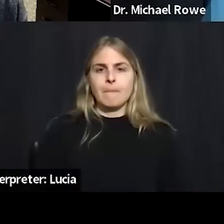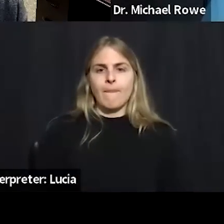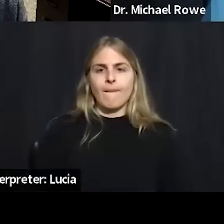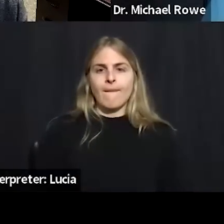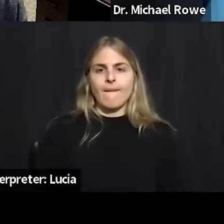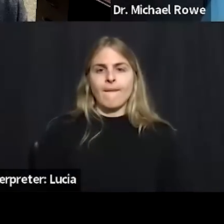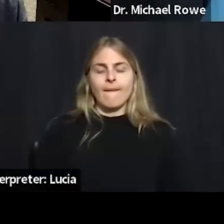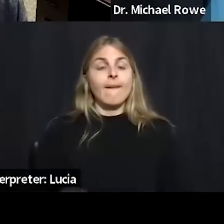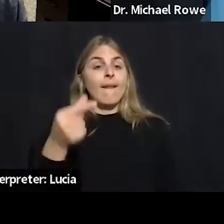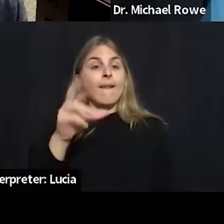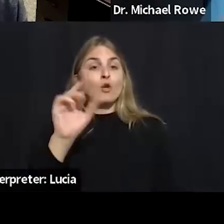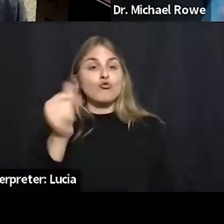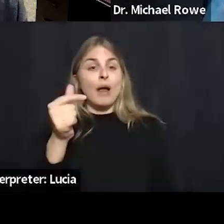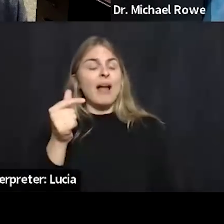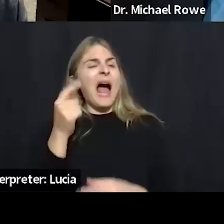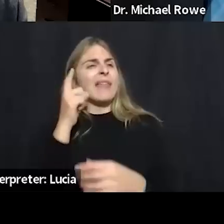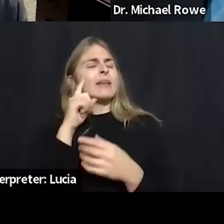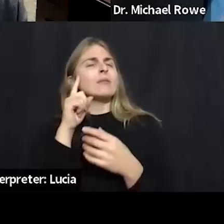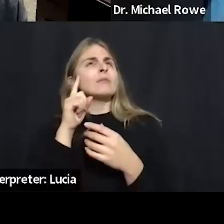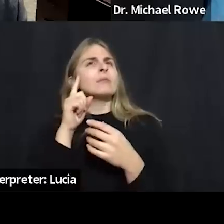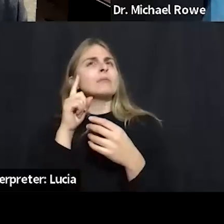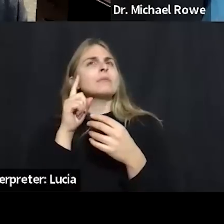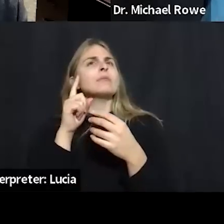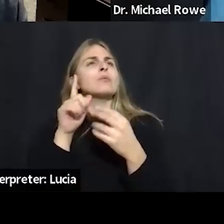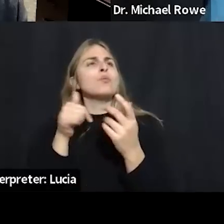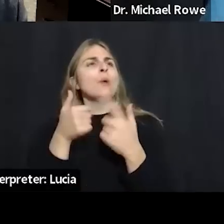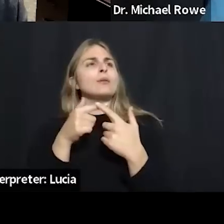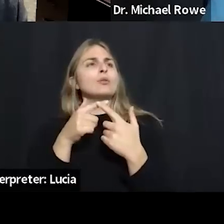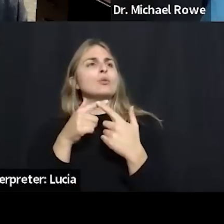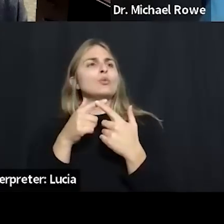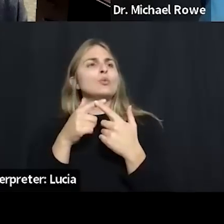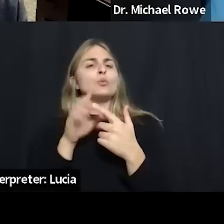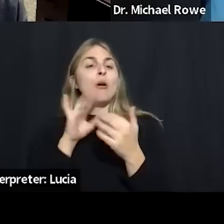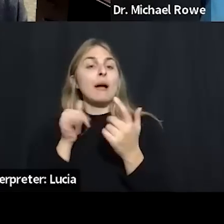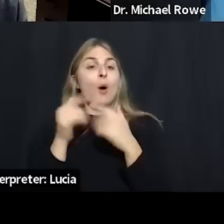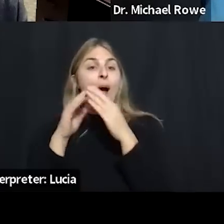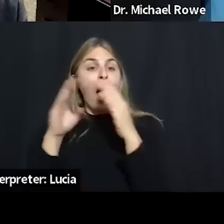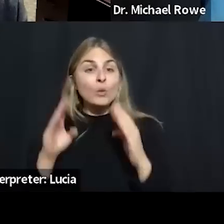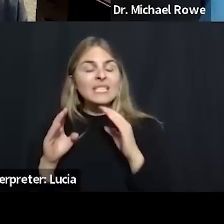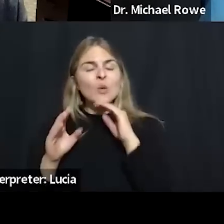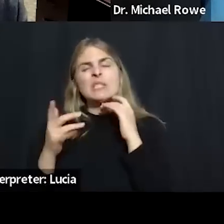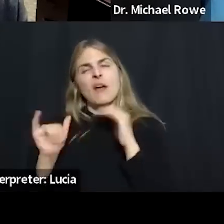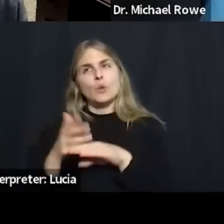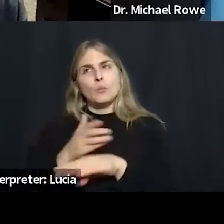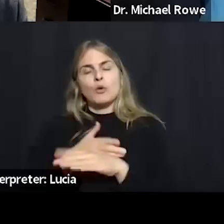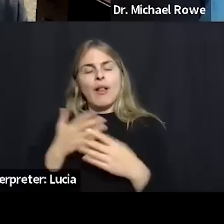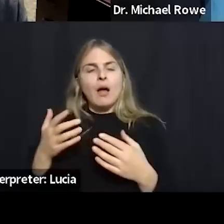Creo que la parte de apoyar a las personas cuando entran a una vivienda es una de las cosas en las aún necesitamos mucho trabajo. Siempre escuchamos anecdóticamente